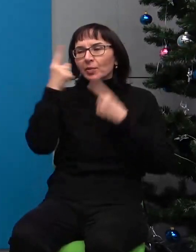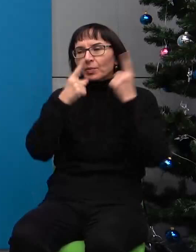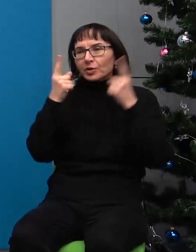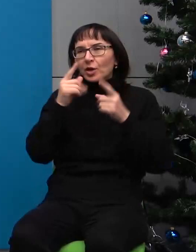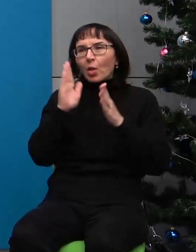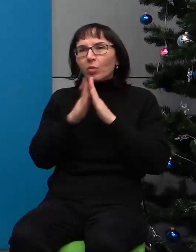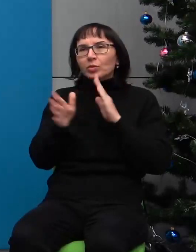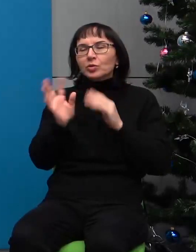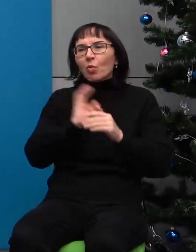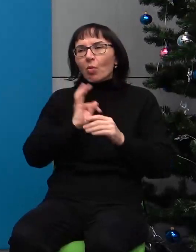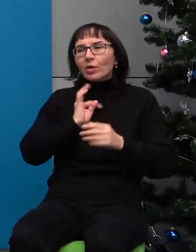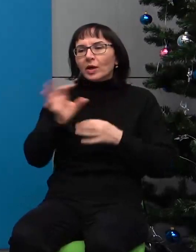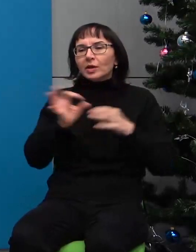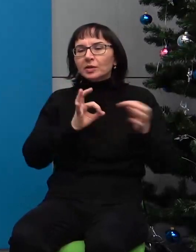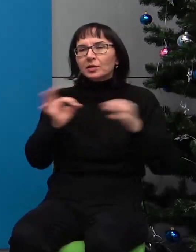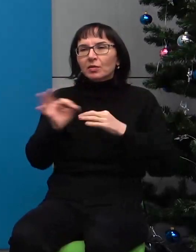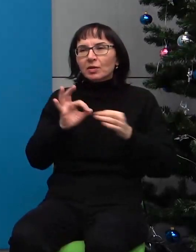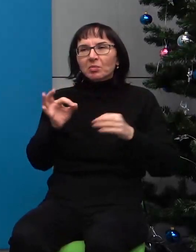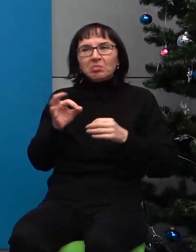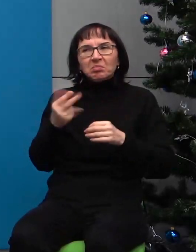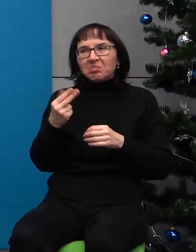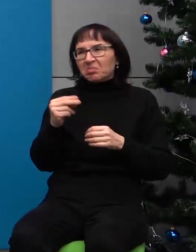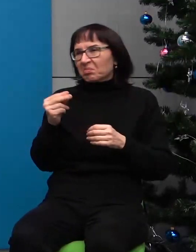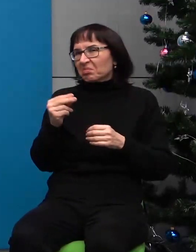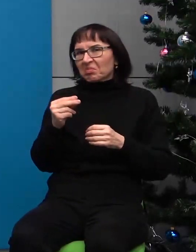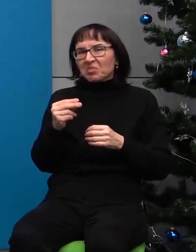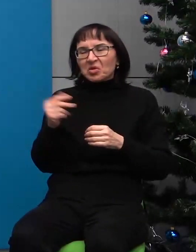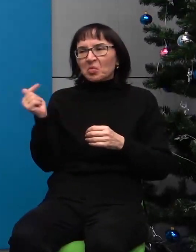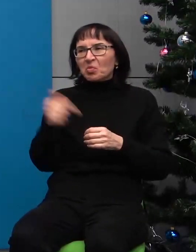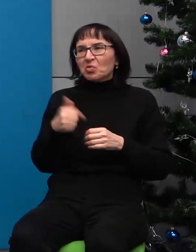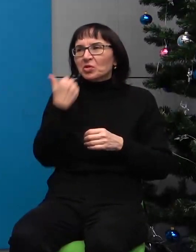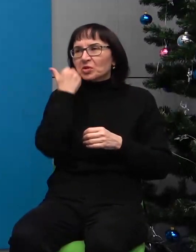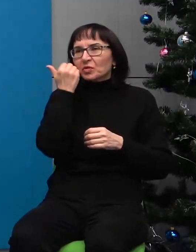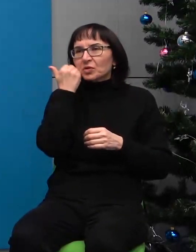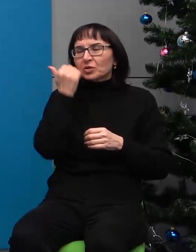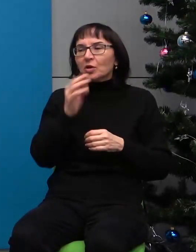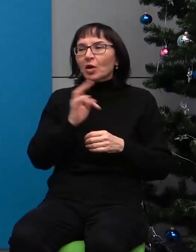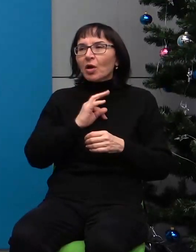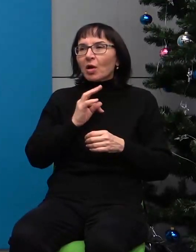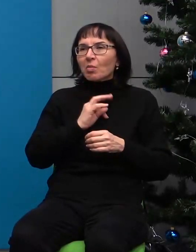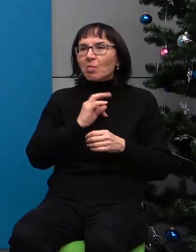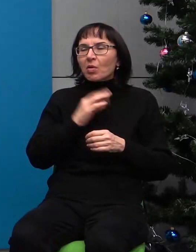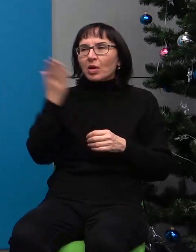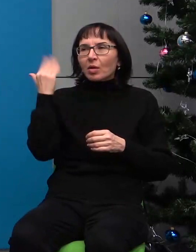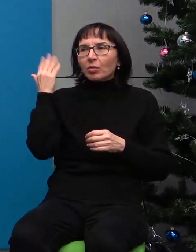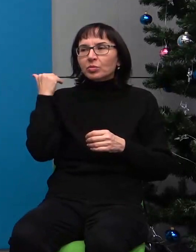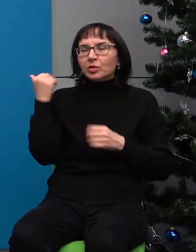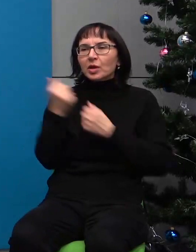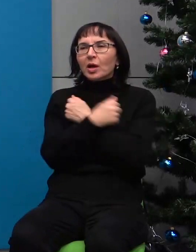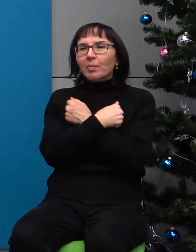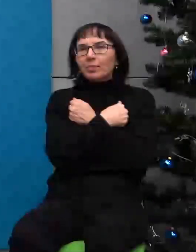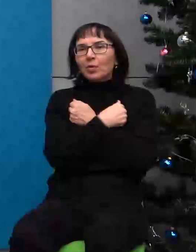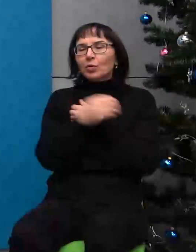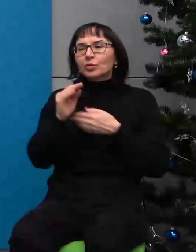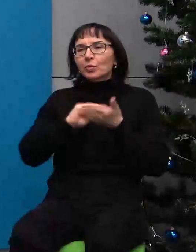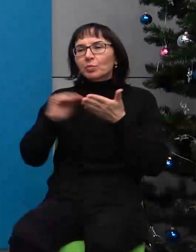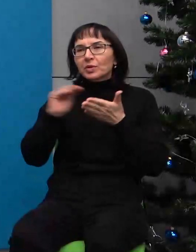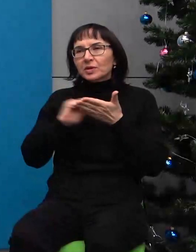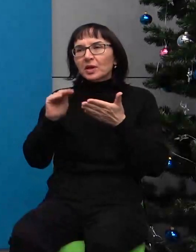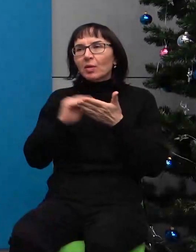moja historia, której się nie muszę wstydzić, ale wspominałem państwu, że moja ówczesna miłość pisała o kryminałach